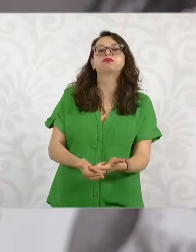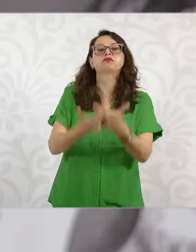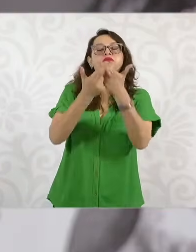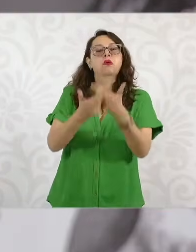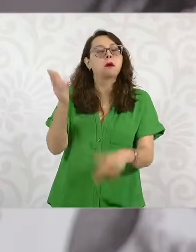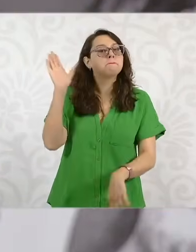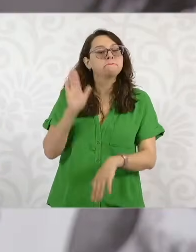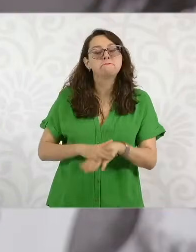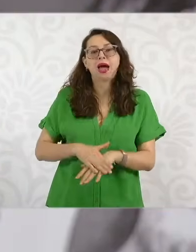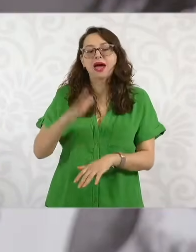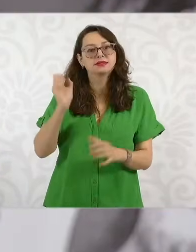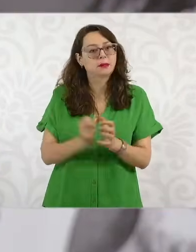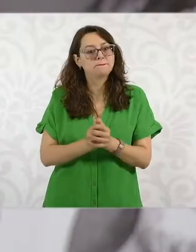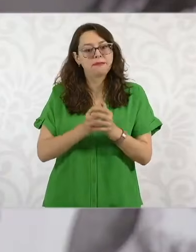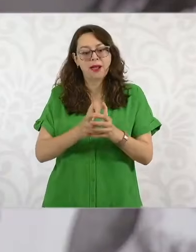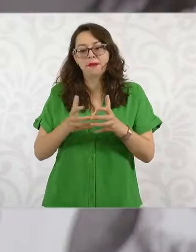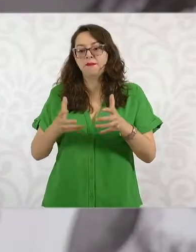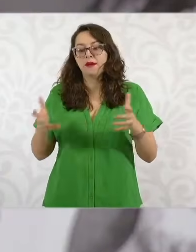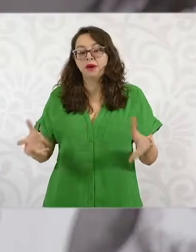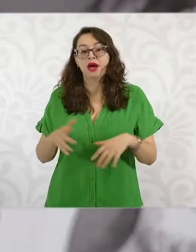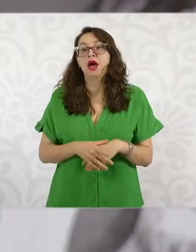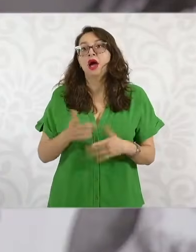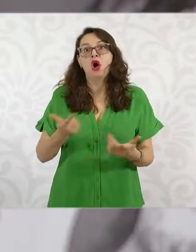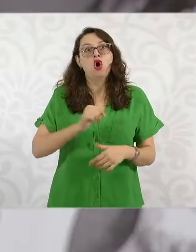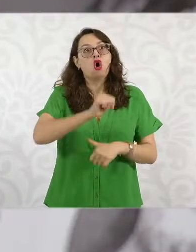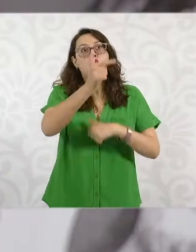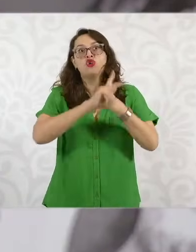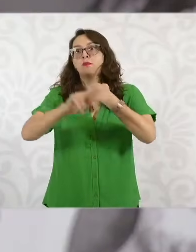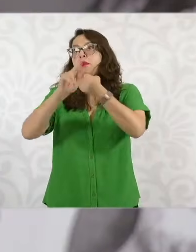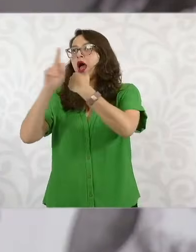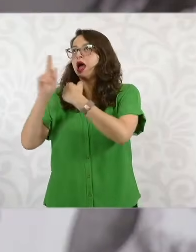no solamente a través de empresas que vengan a invertir en nuestro país, sino también a